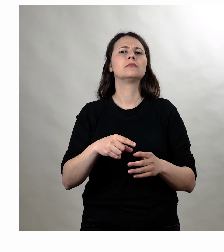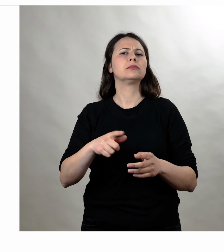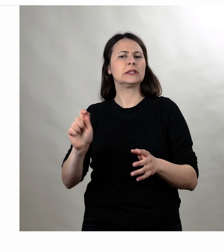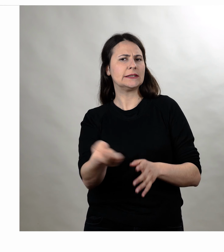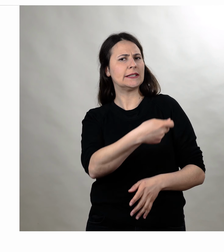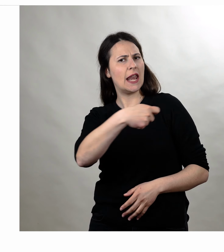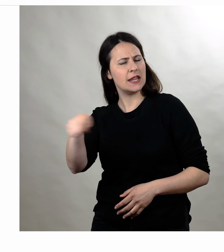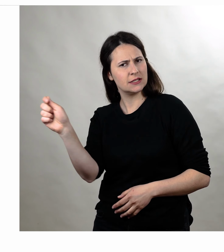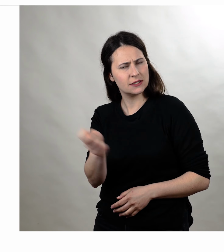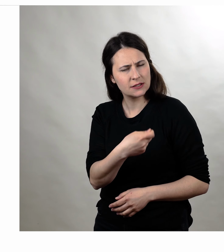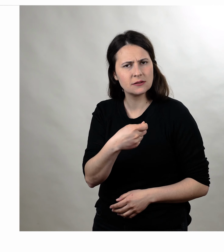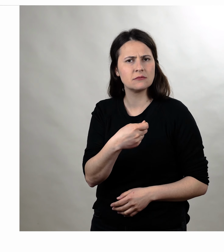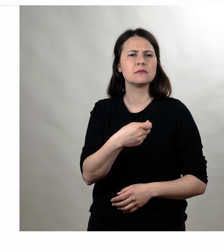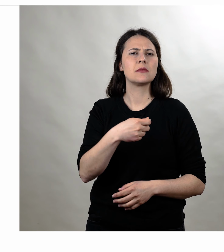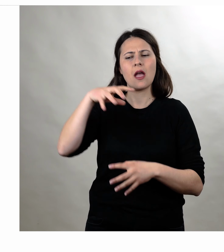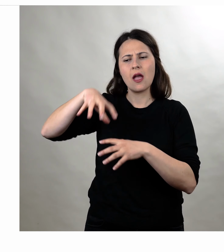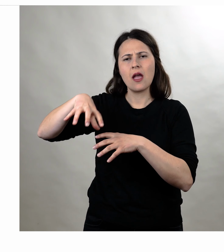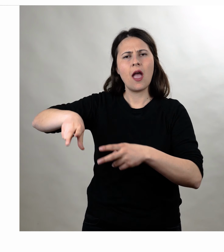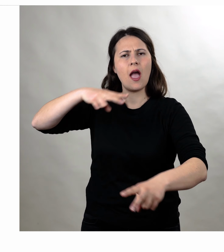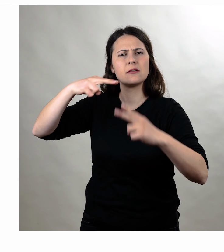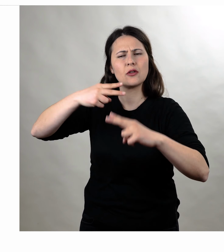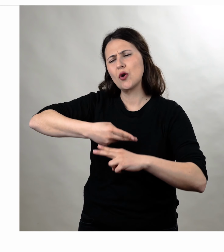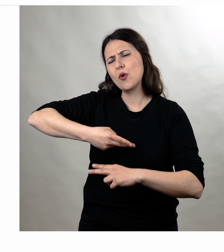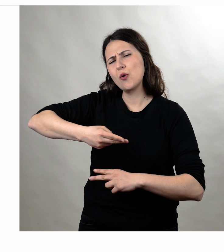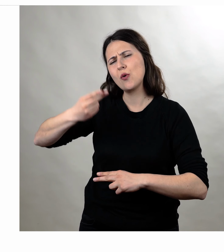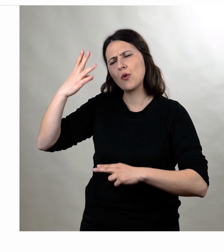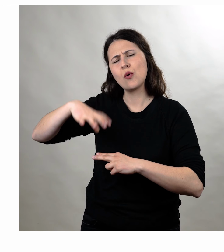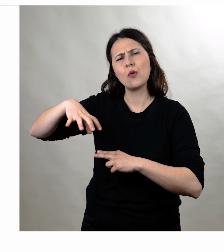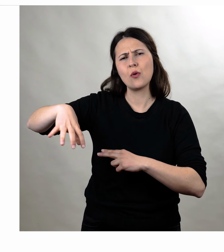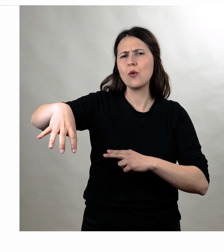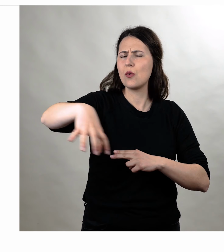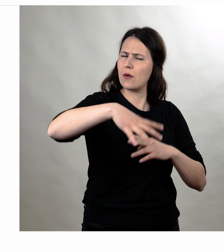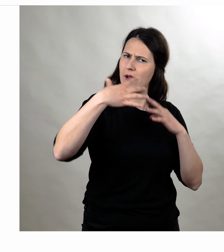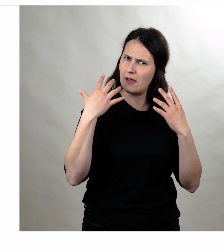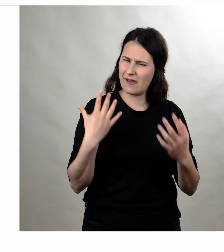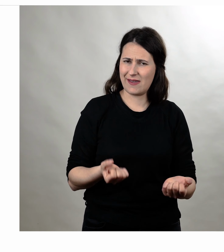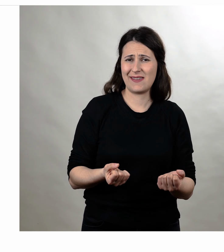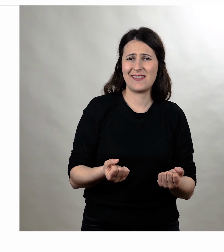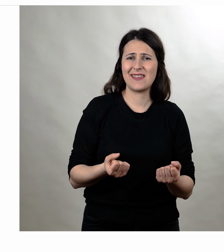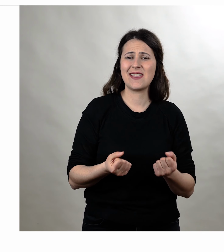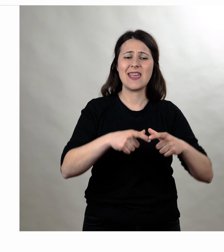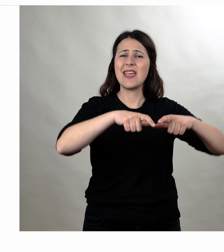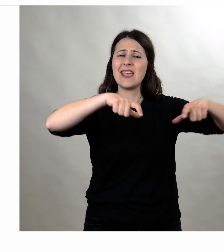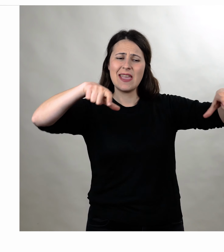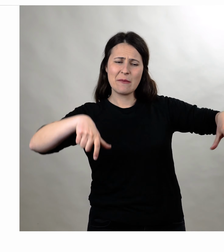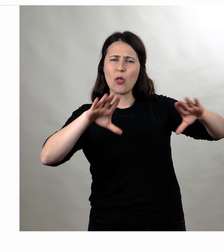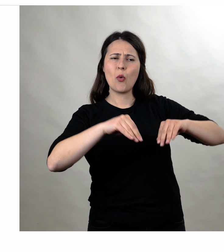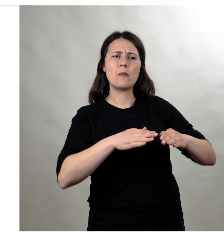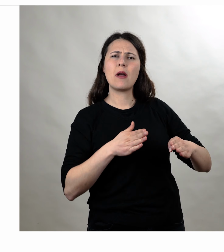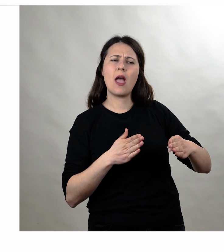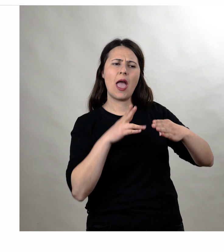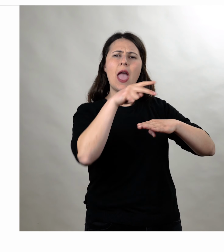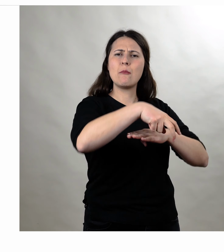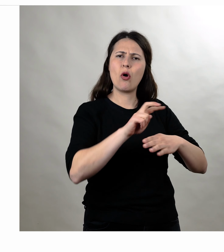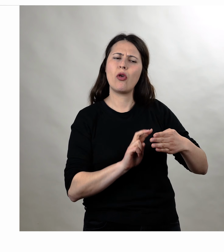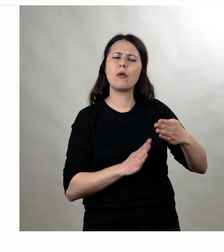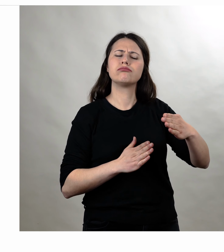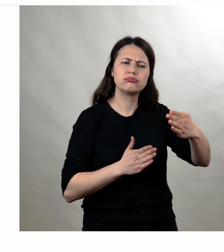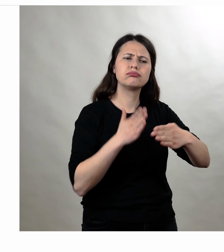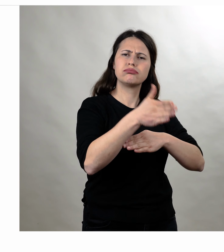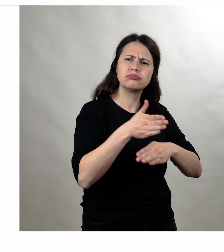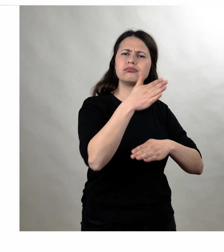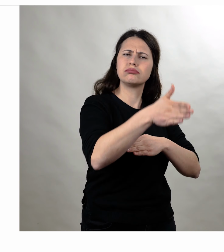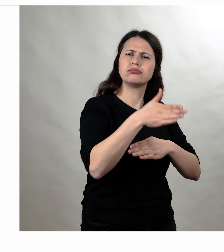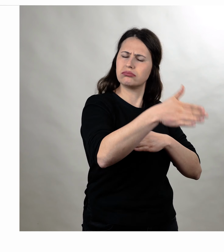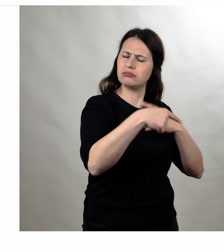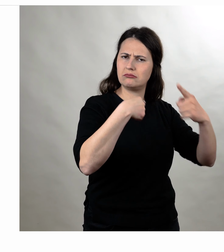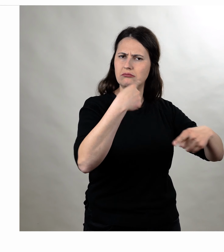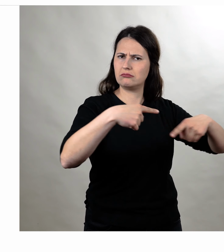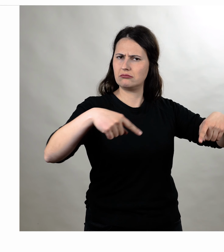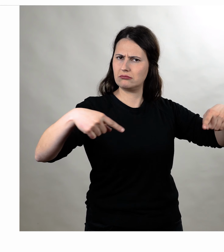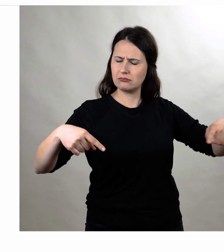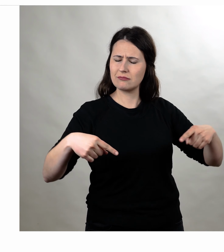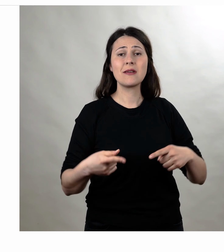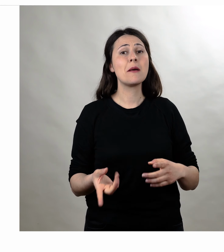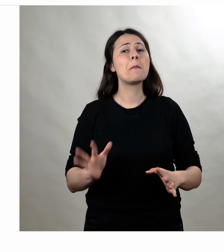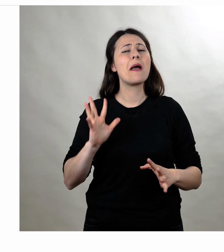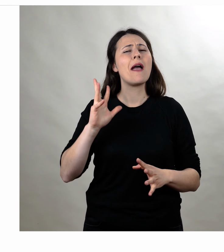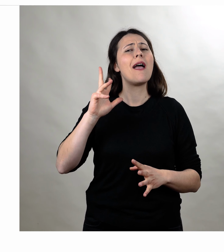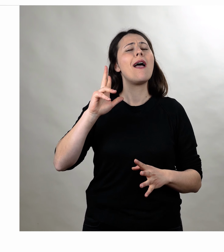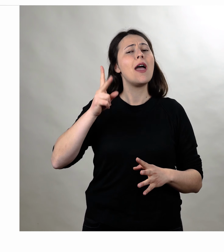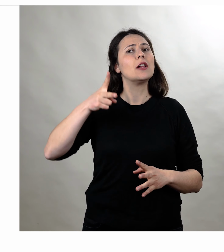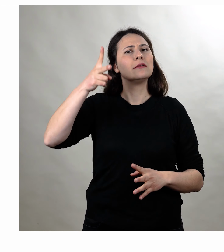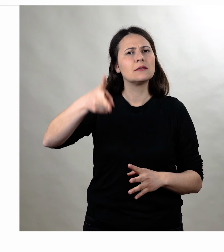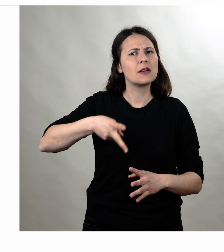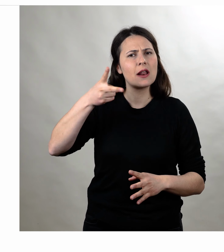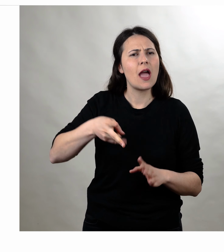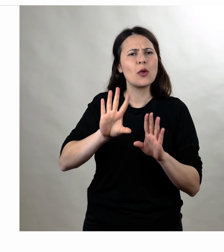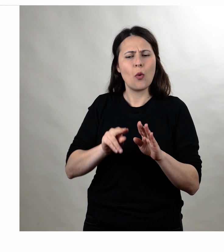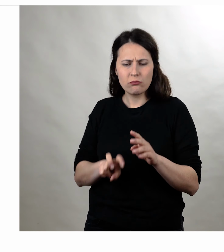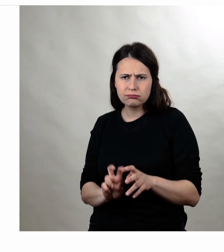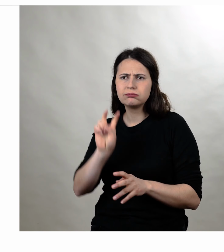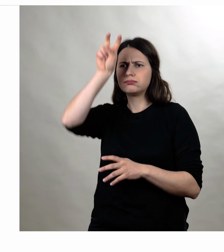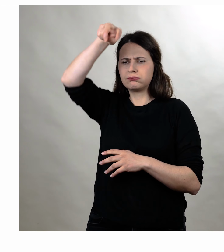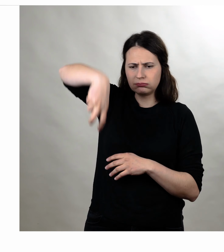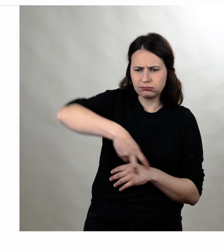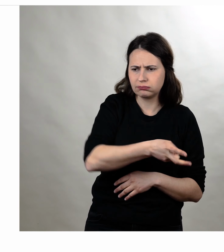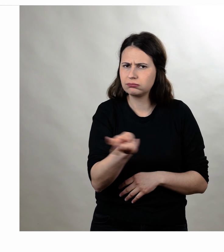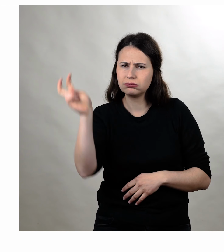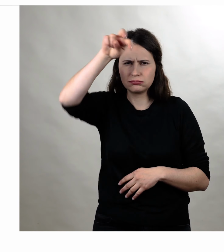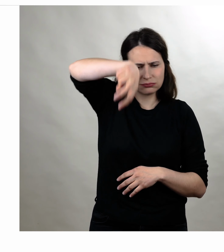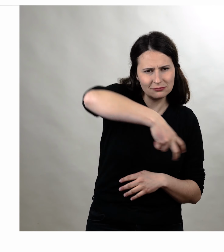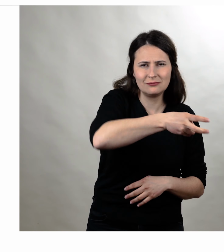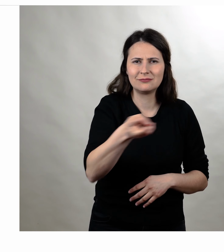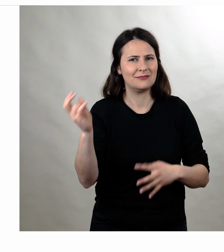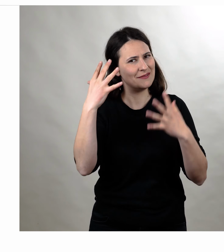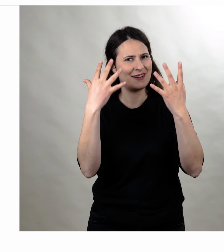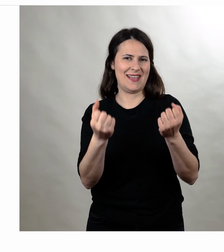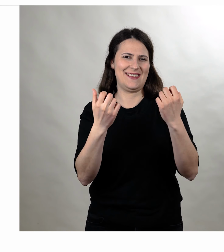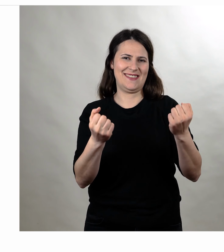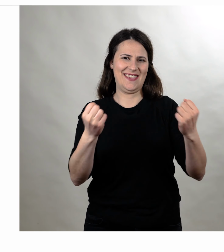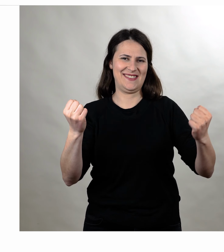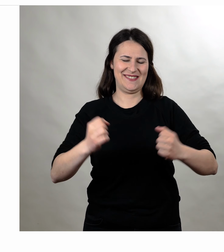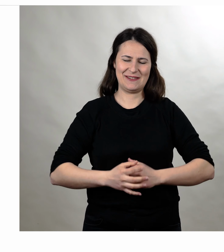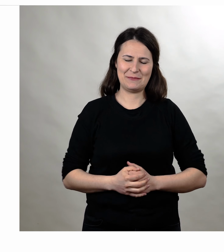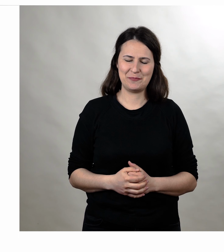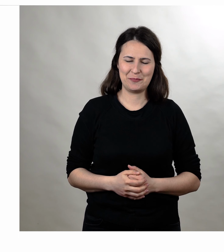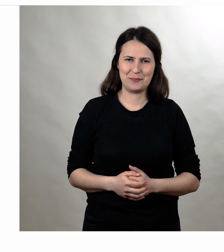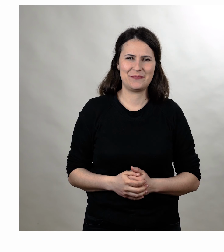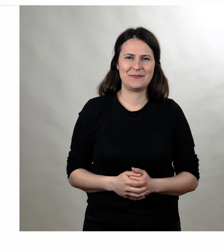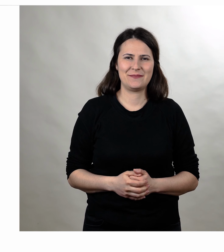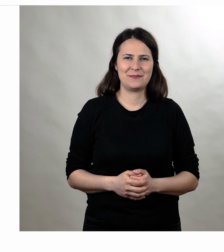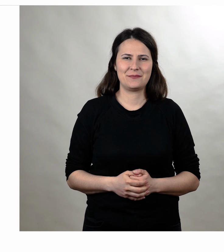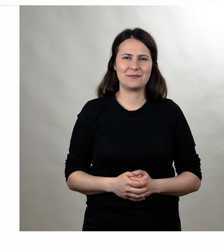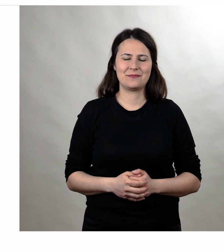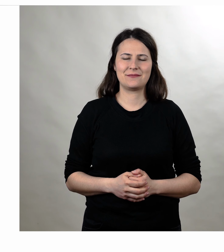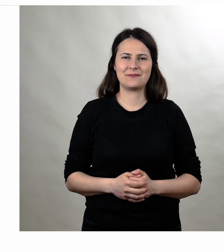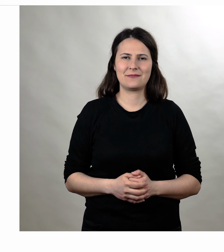αλυσίδες εστιατορίων, γήπεδα ψυχαγωγίας με εμπόδια , ακόμα και τρενάκια λούνα παρκ.